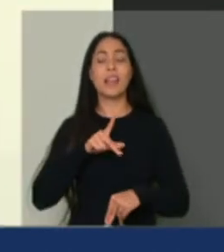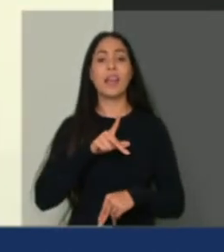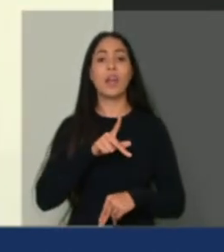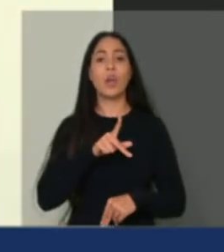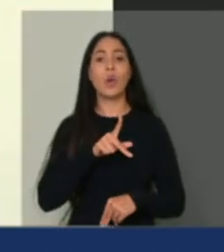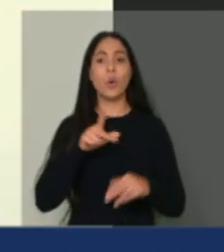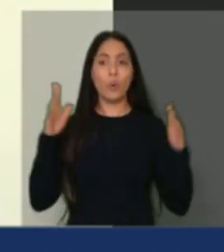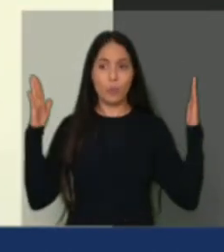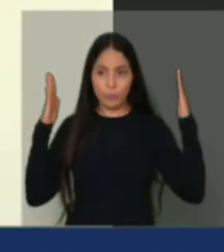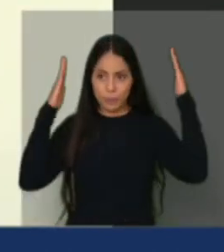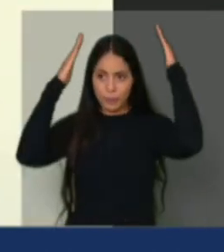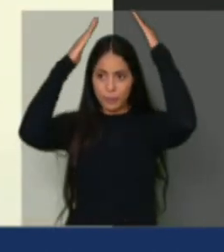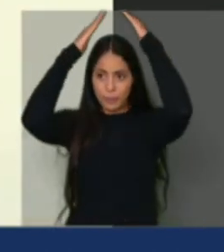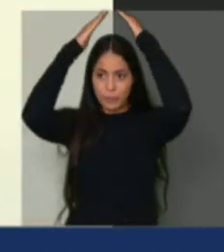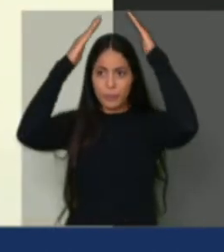PAPA FRANCISCO, NASCER E... MUITOS PADRES TEM A